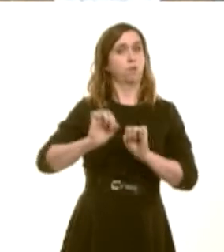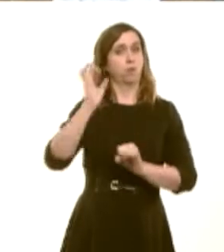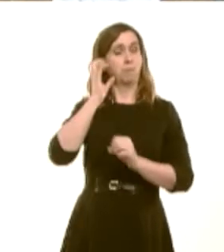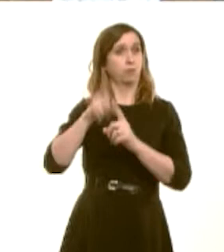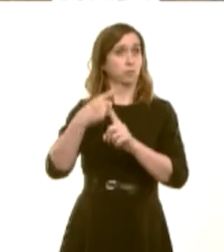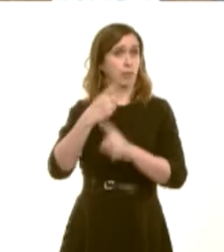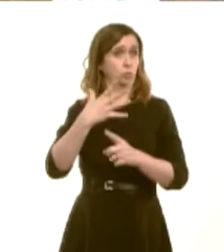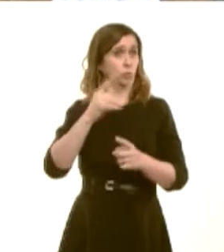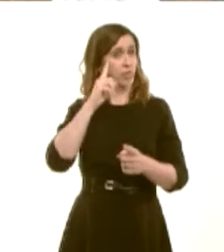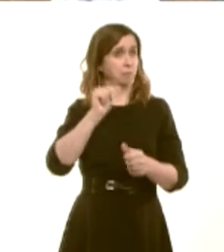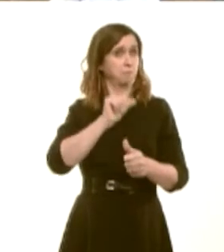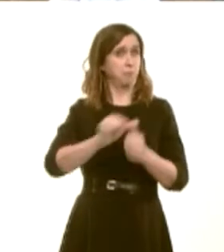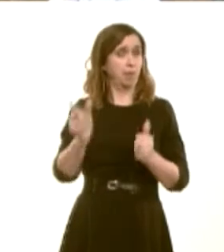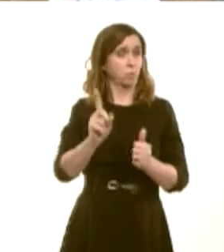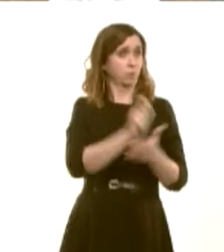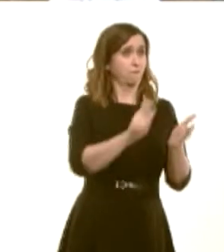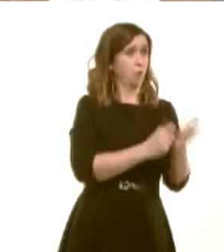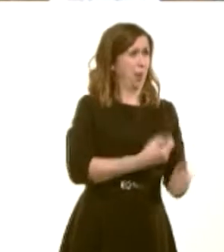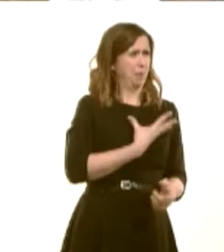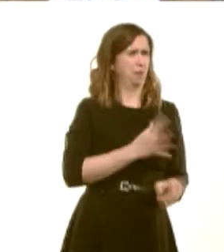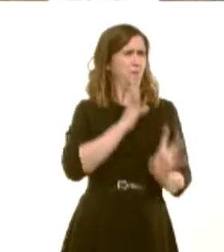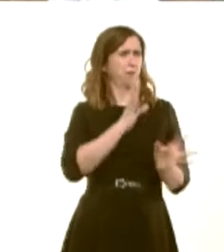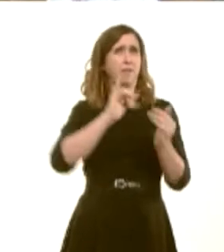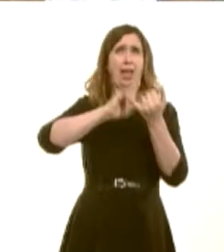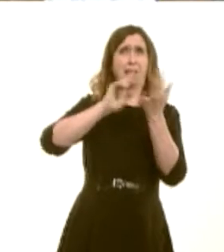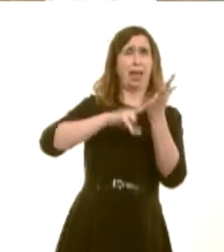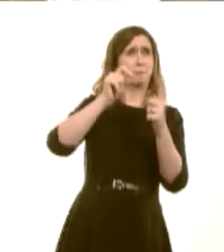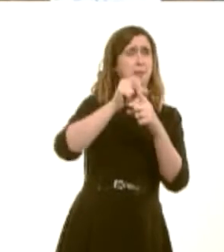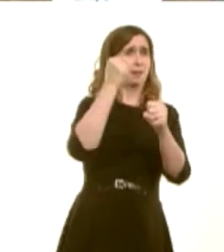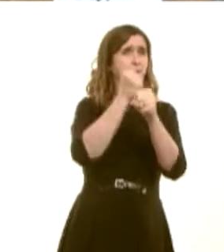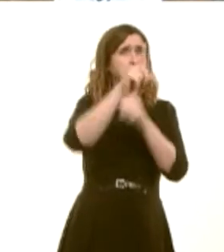y mae Llywodraeth yr SNP yn yr Alban wedi sicrhau nad yw tenantiaid yn yr Alban yn cael